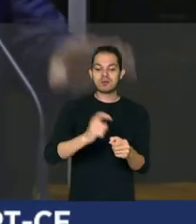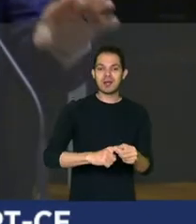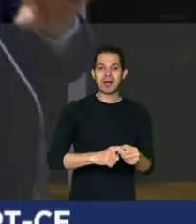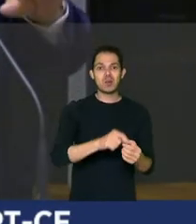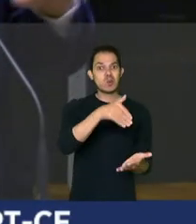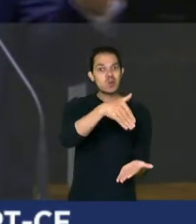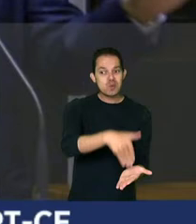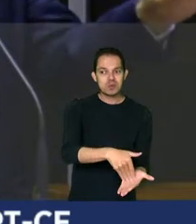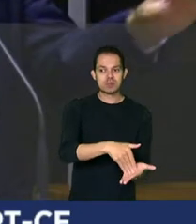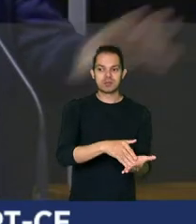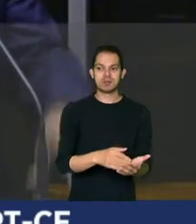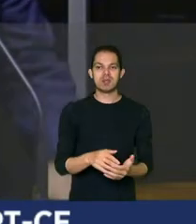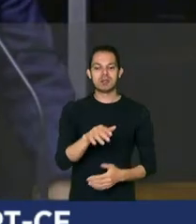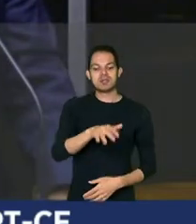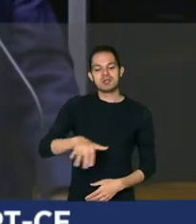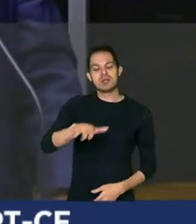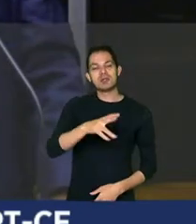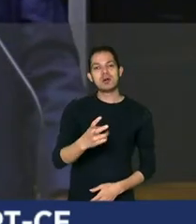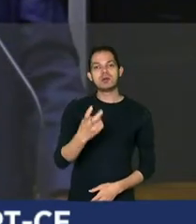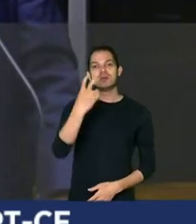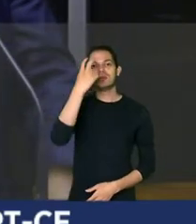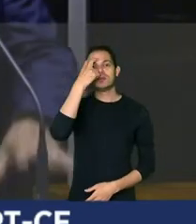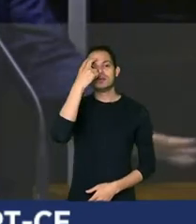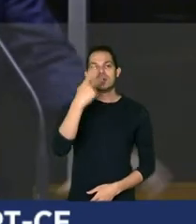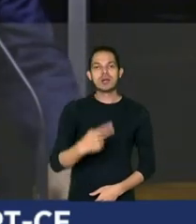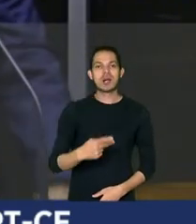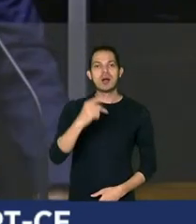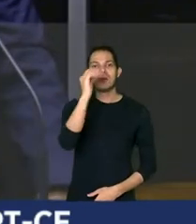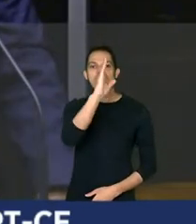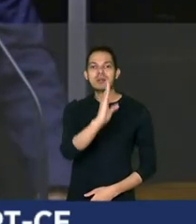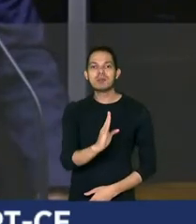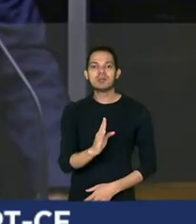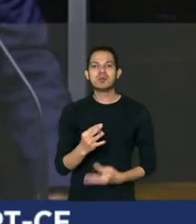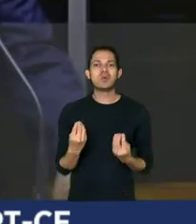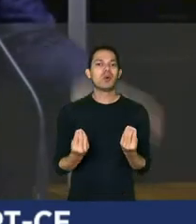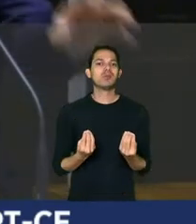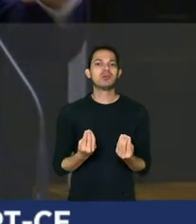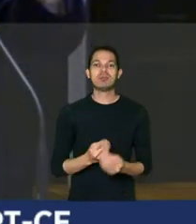SER ATINGIDO E É O ÚLTIMO A SAIR. O SETOR CULTURAL DO PAÍS ESTÁ PRATICAMENTE